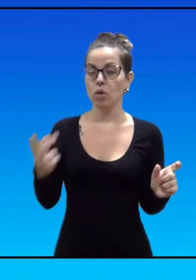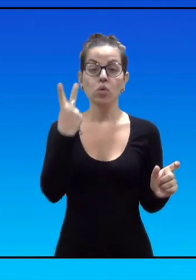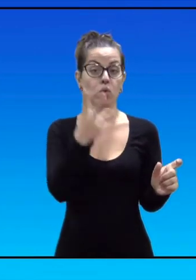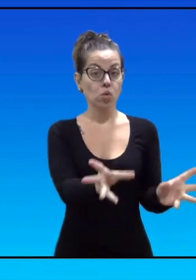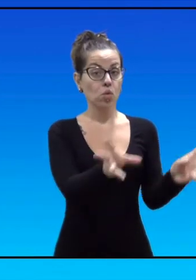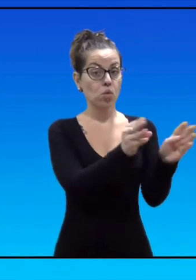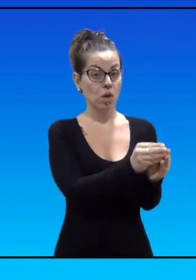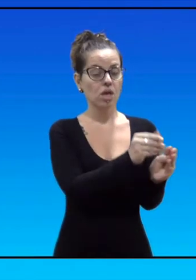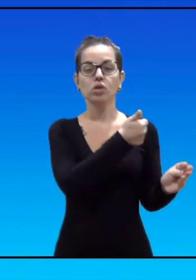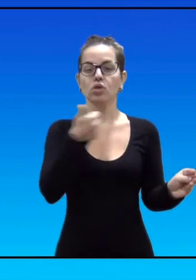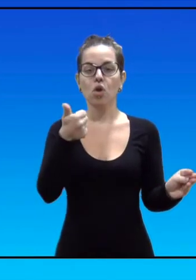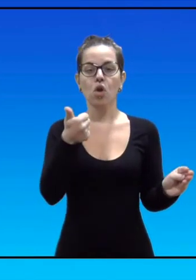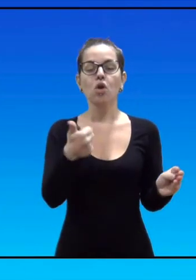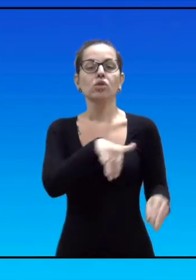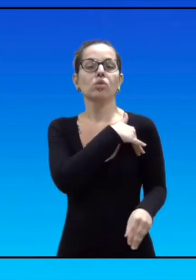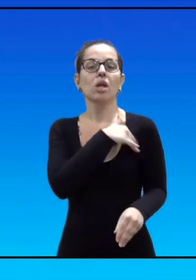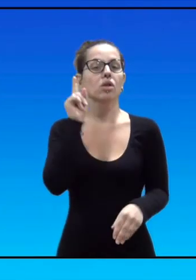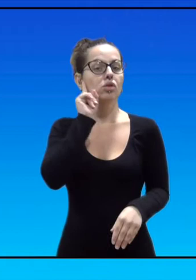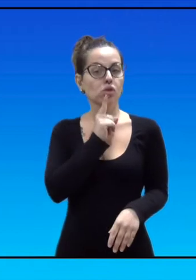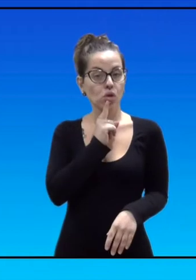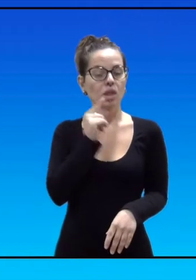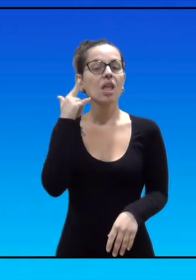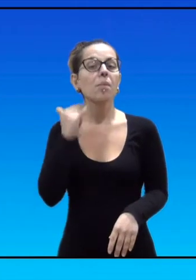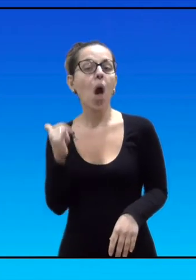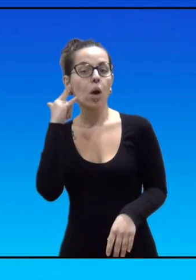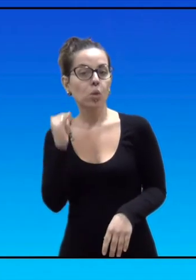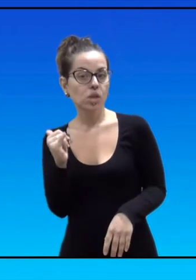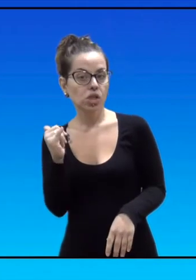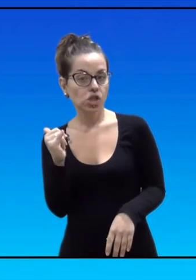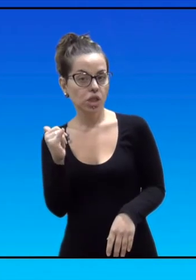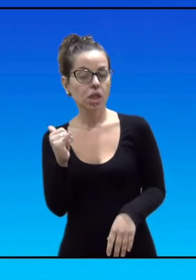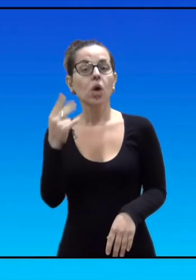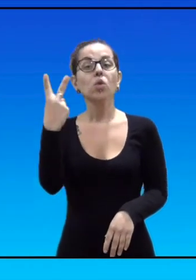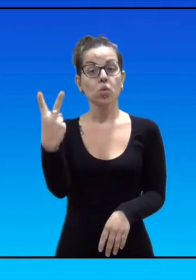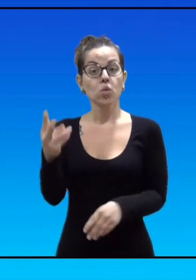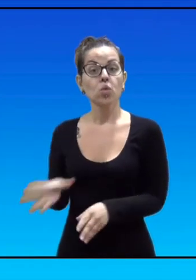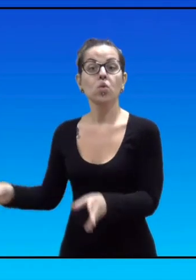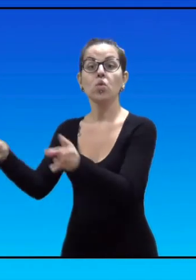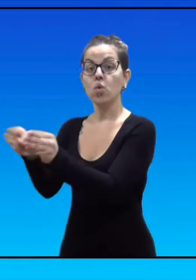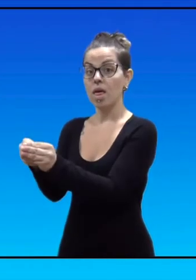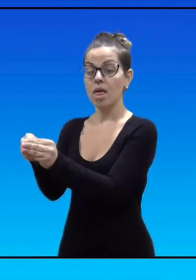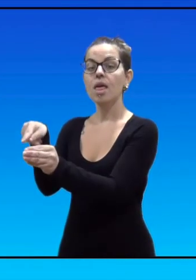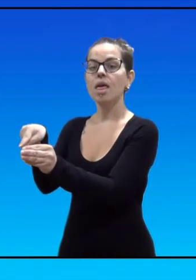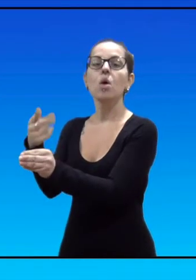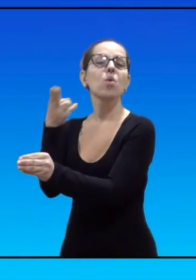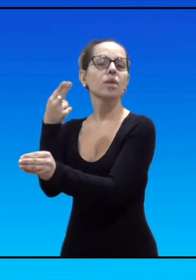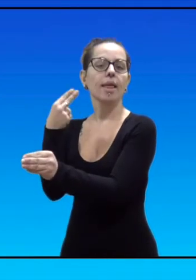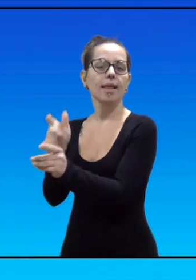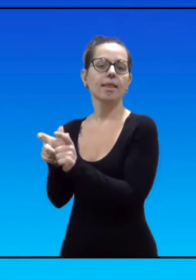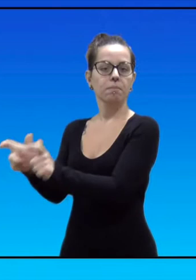due rivolte agli studenti sordi/ipoacusici e due agli studenti udenti.